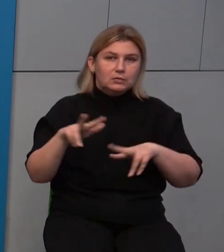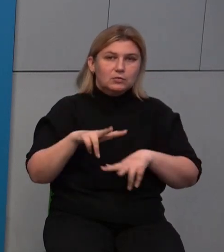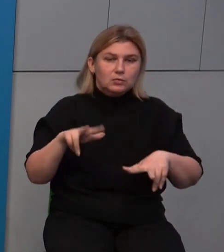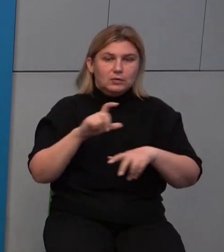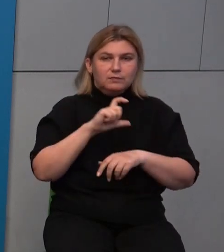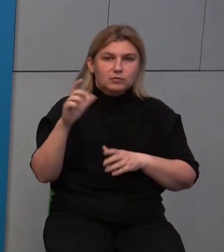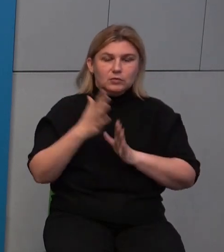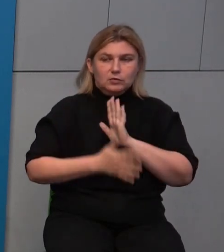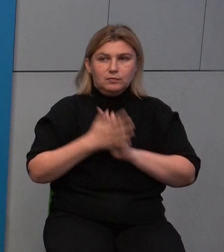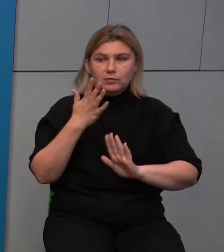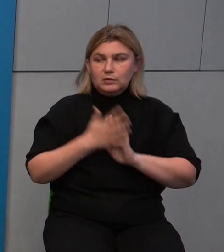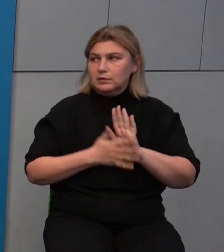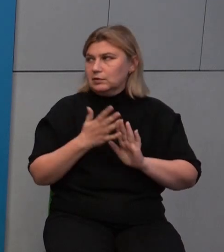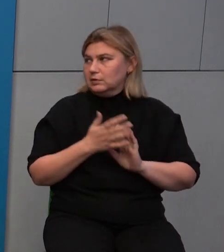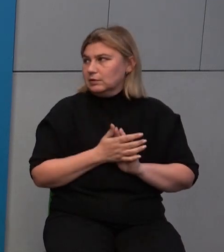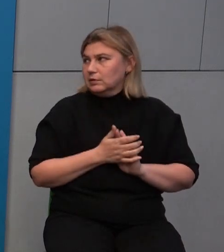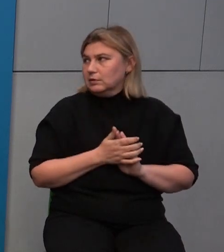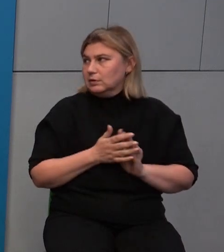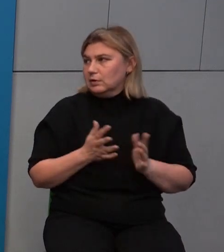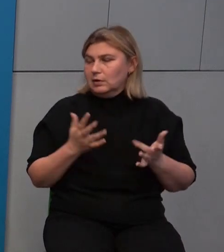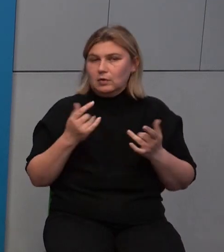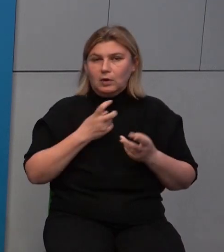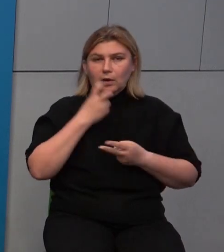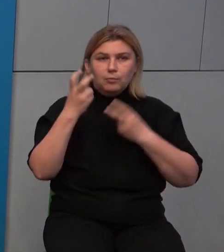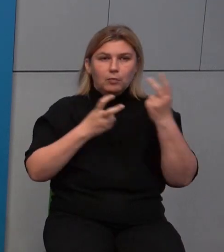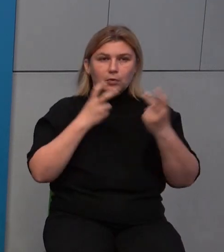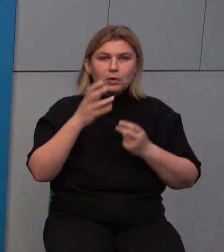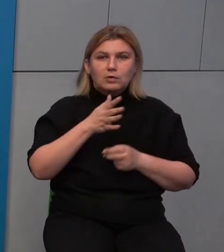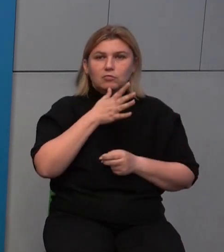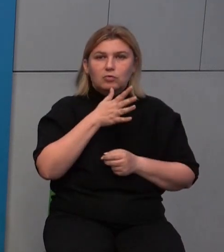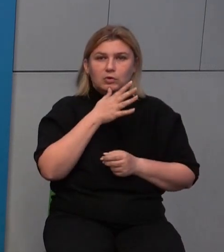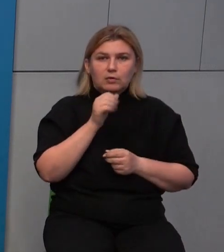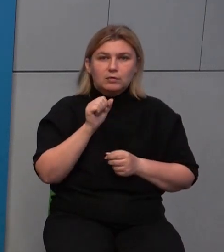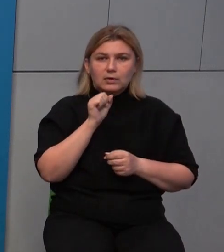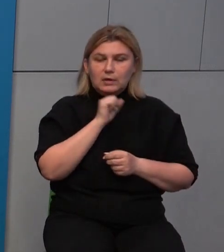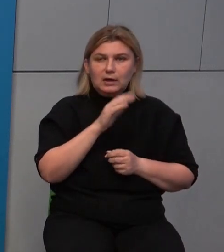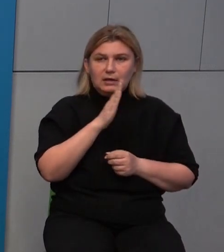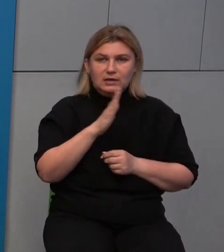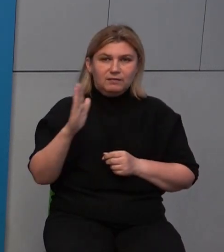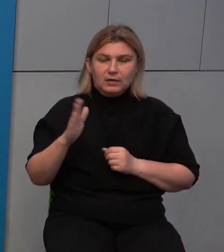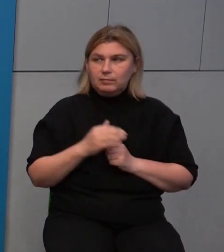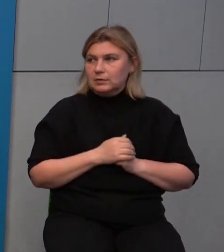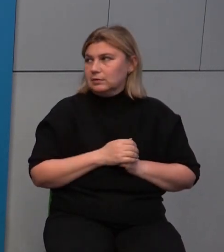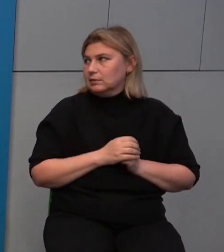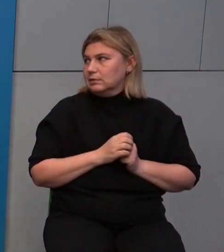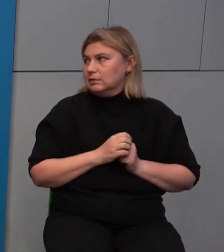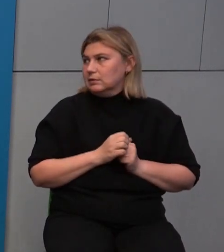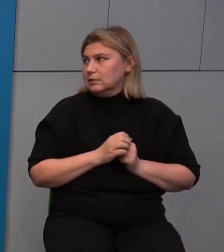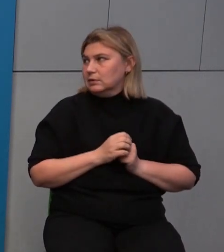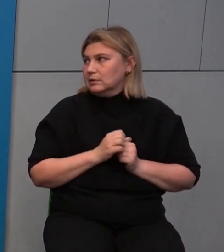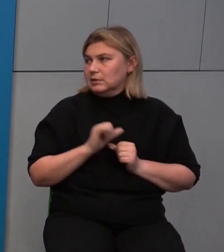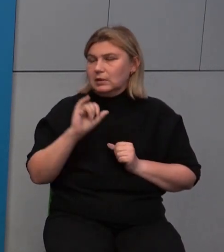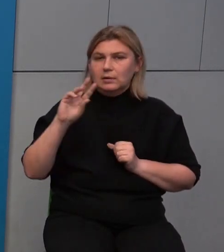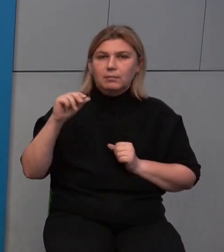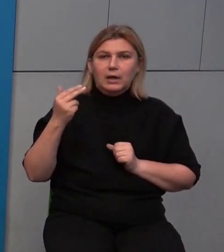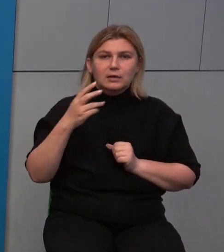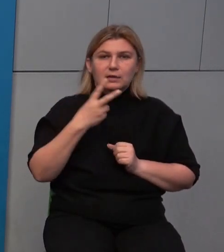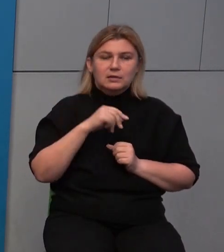więc to też ułatwiło mi poszukiwania w żydowskich archiwach. Więc IPN nie jest ciekawym archiwum.